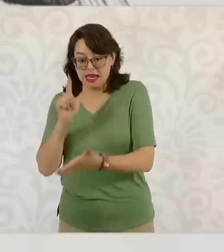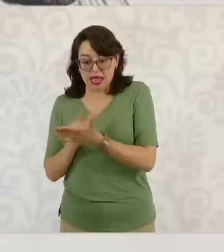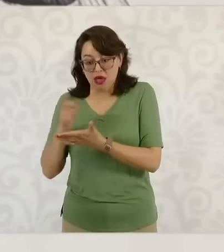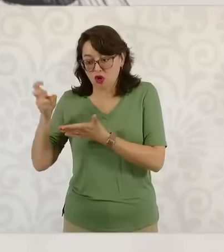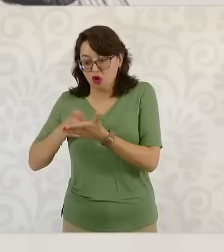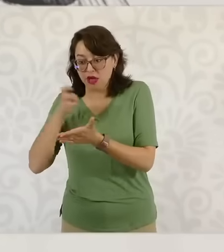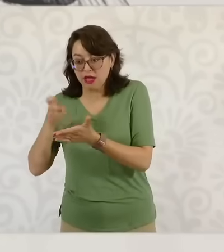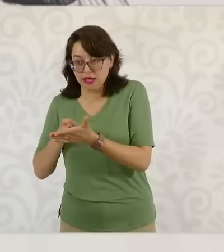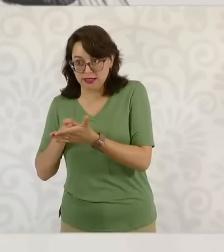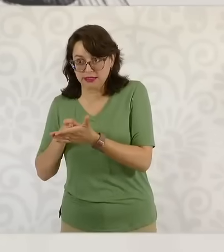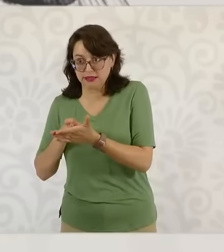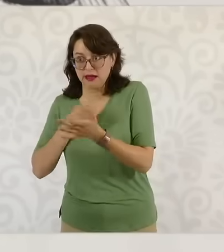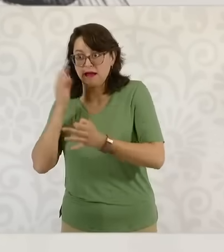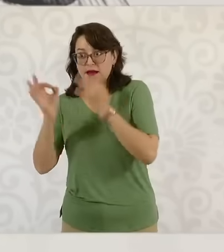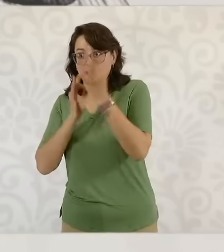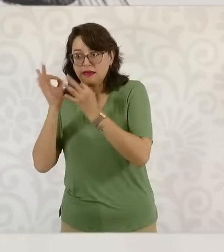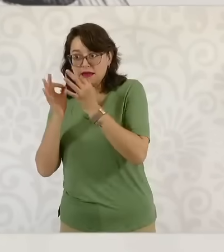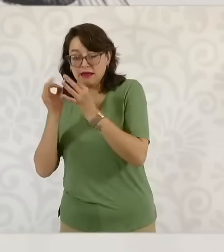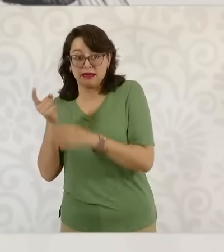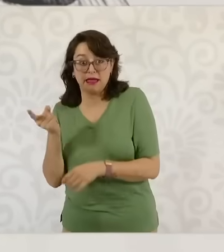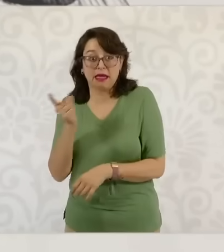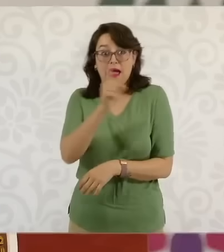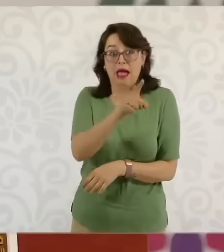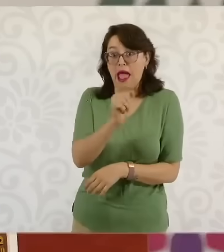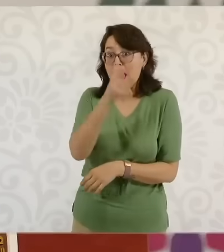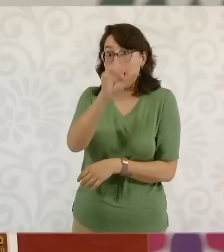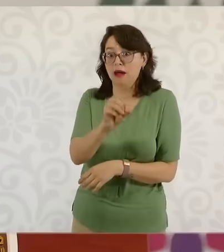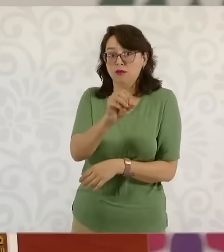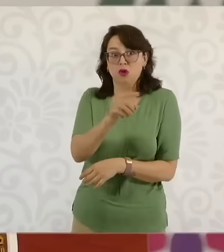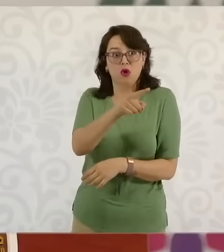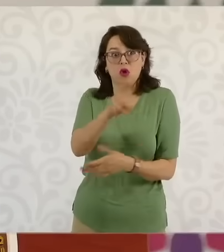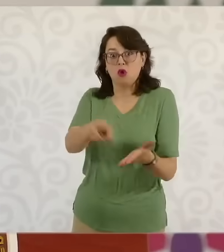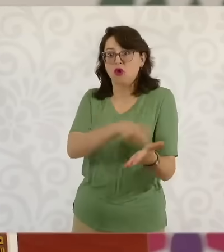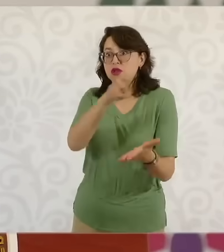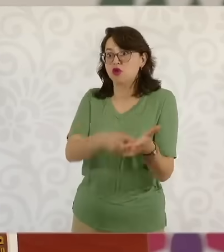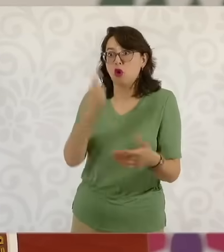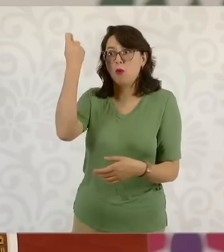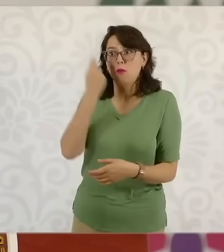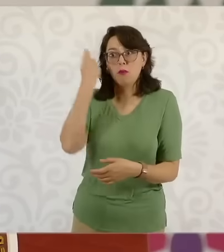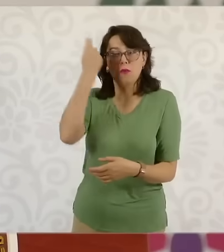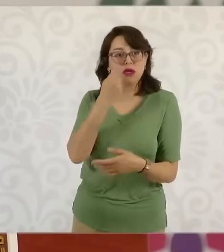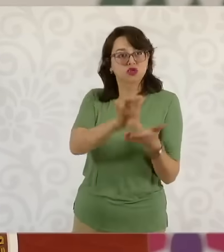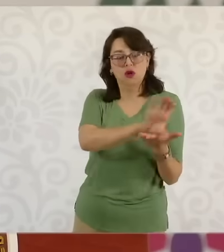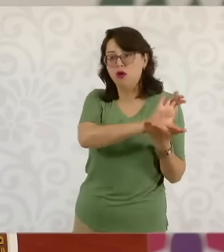que no estamos en la condición del 2007 cuando se aprobó la reforma sino en la recuperación de las